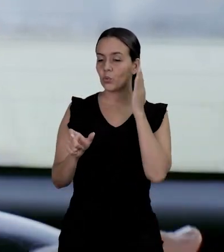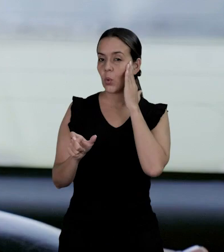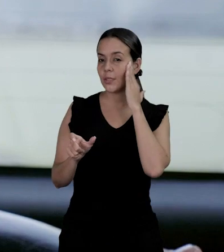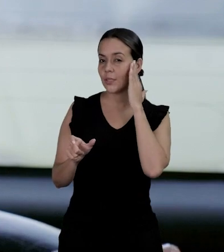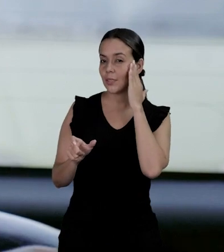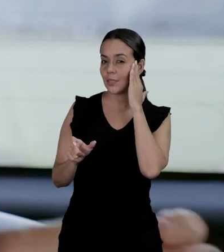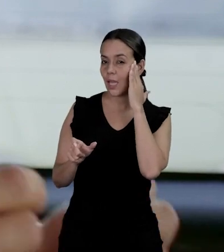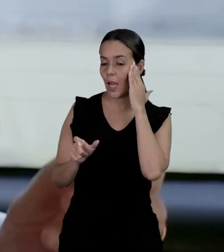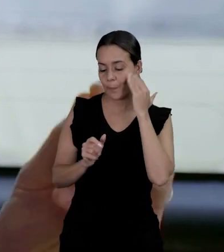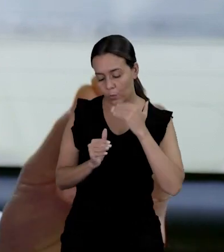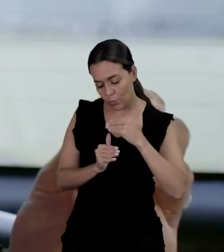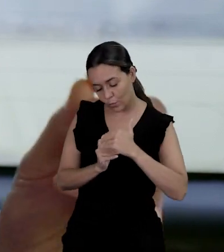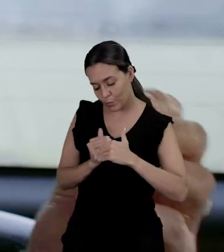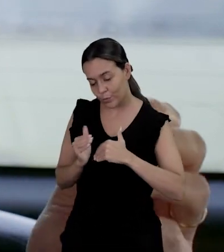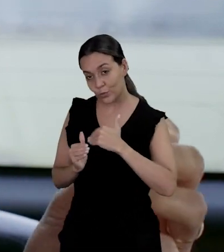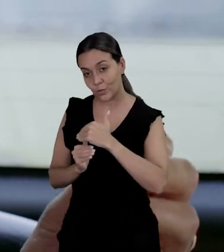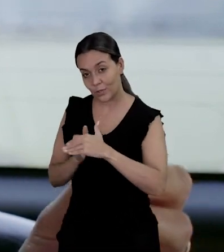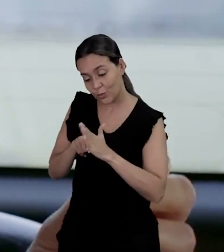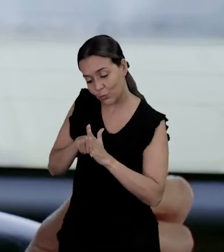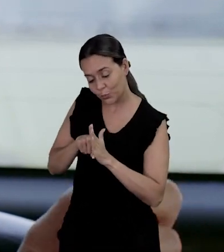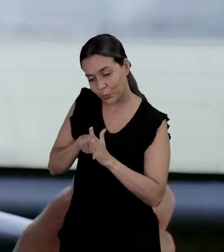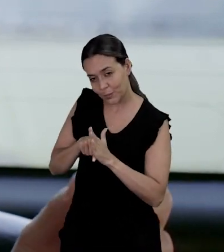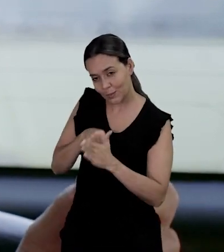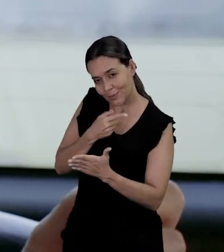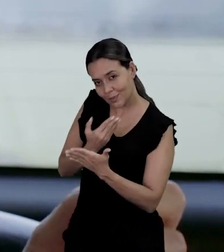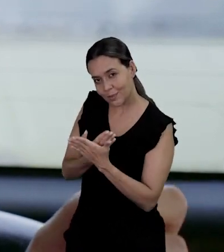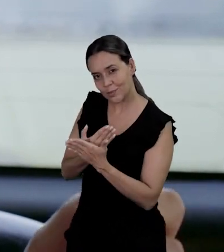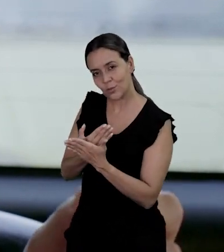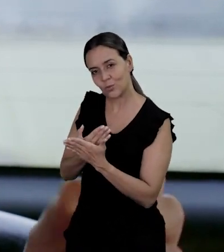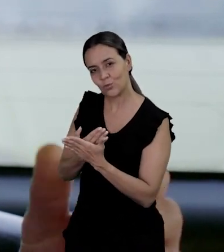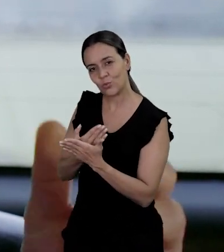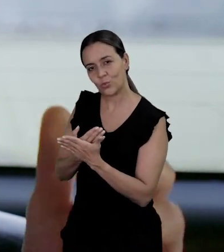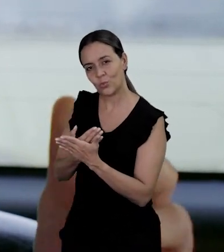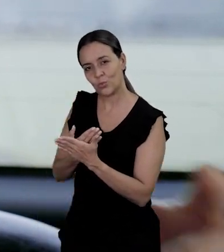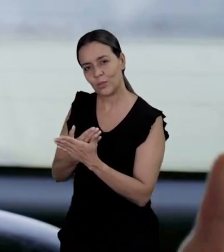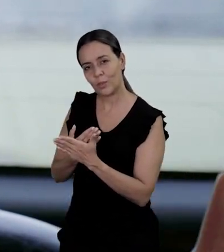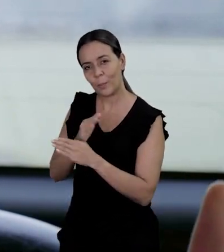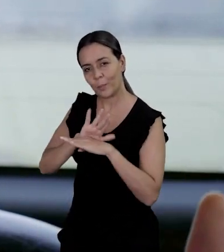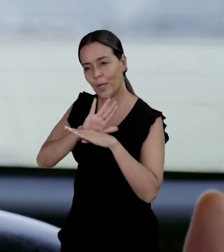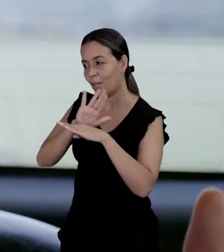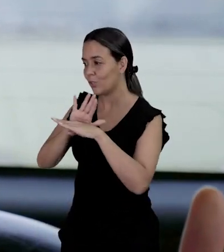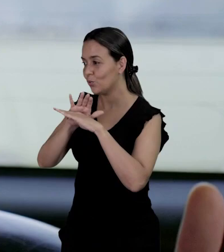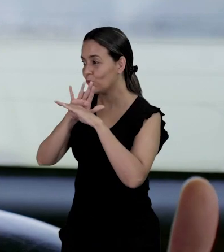o conhecimento científico, e entende a sua relação com o bem comum,